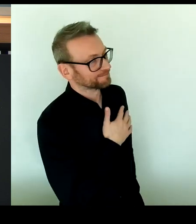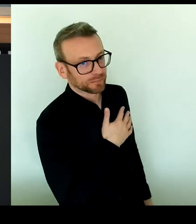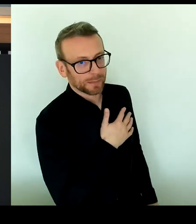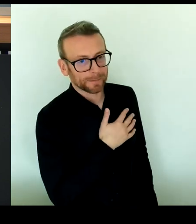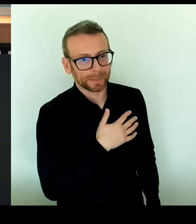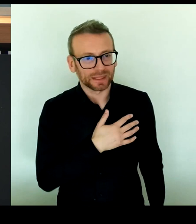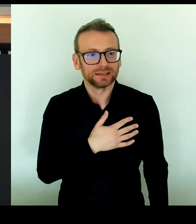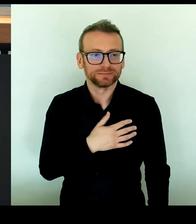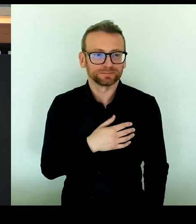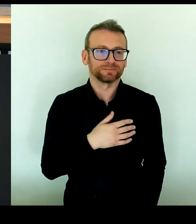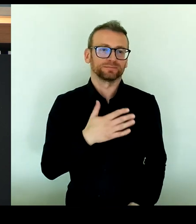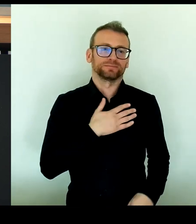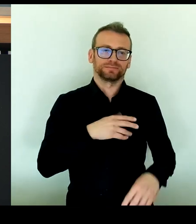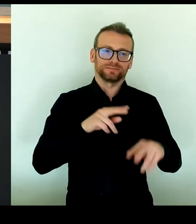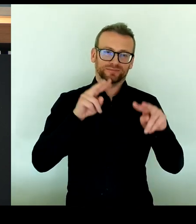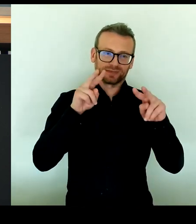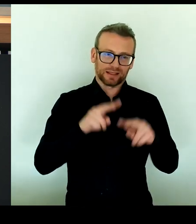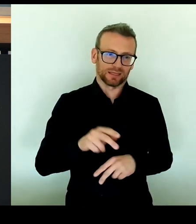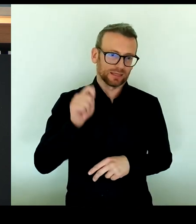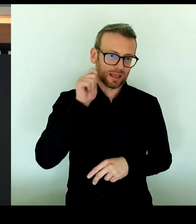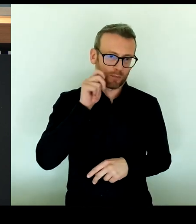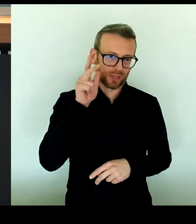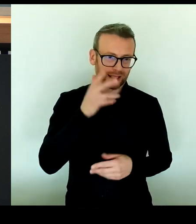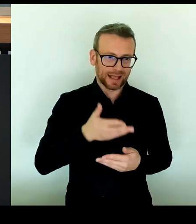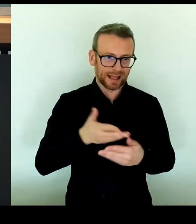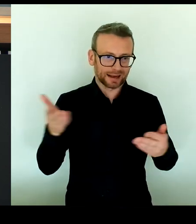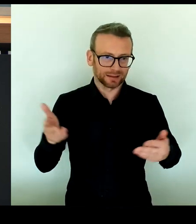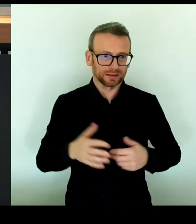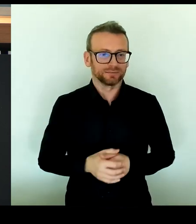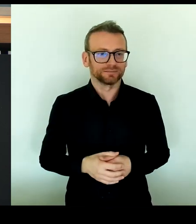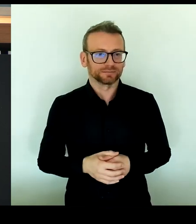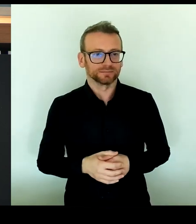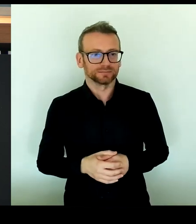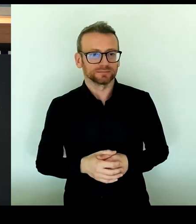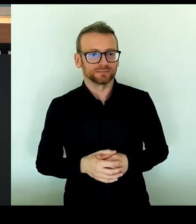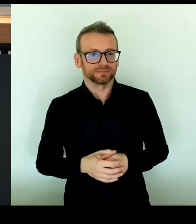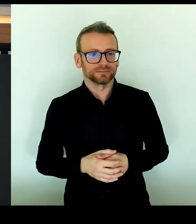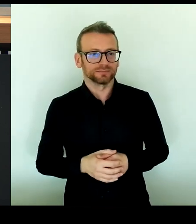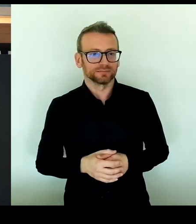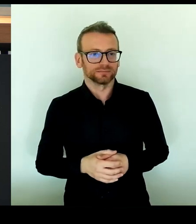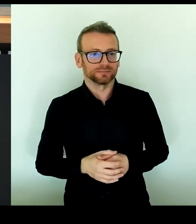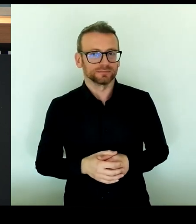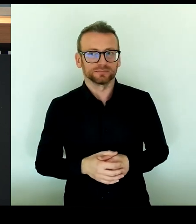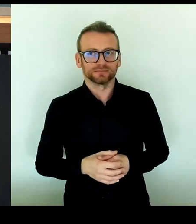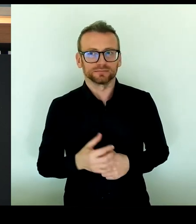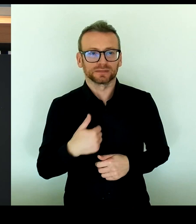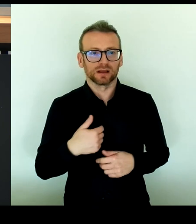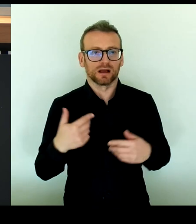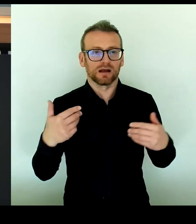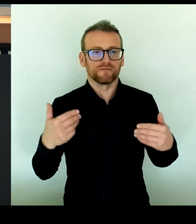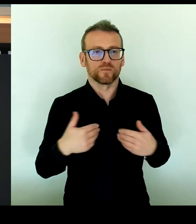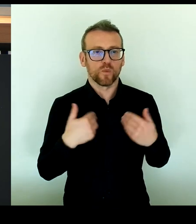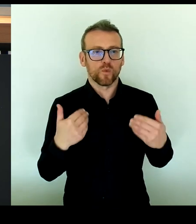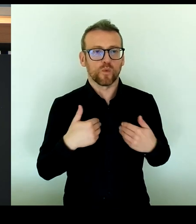Ich habe das große Glück, eine Behörde übernommen zu haben, die über hochqualifizierte Expert:innen verfügt, die